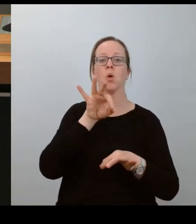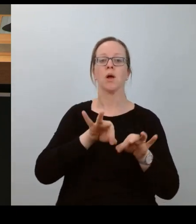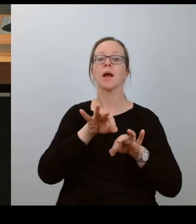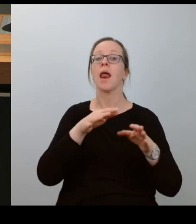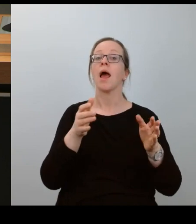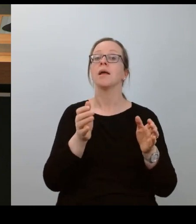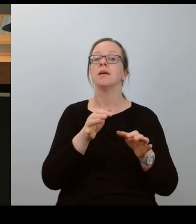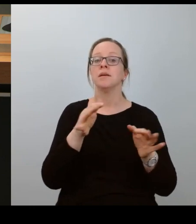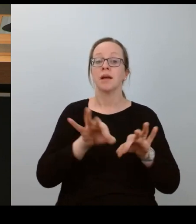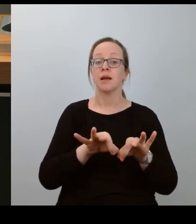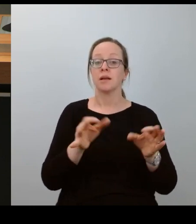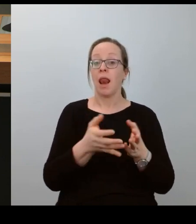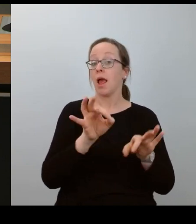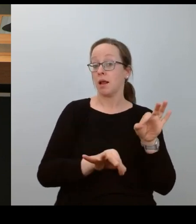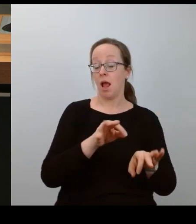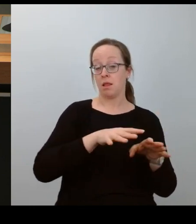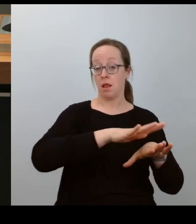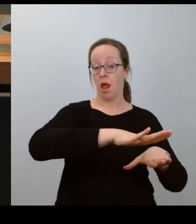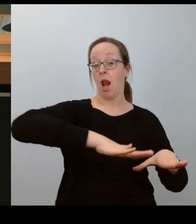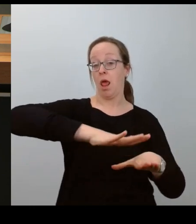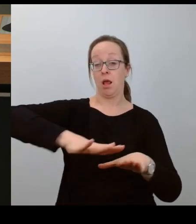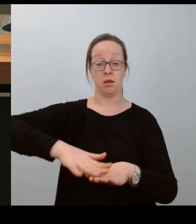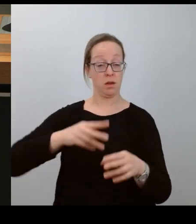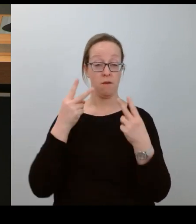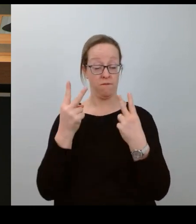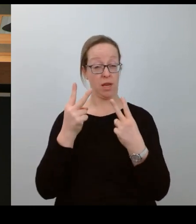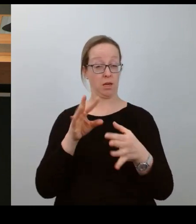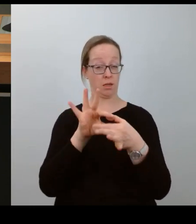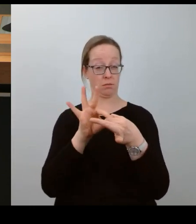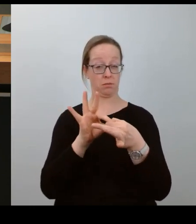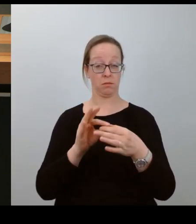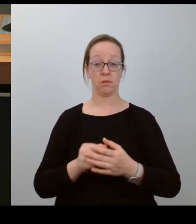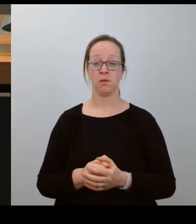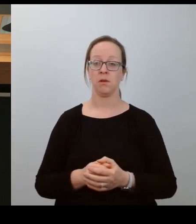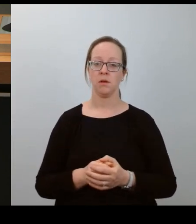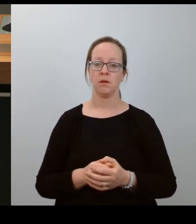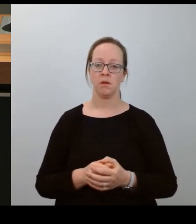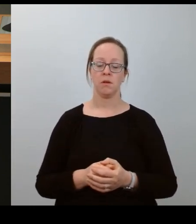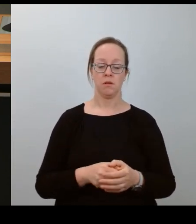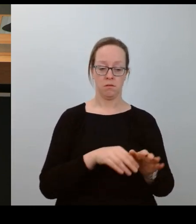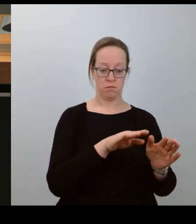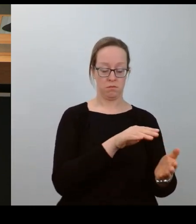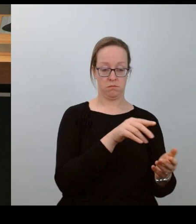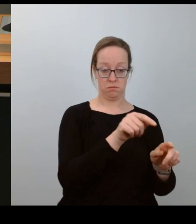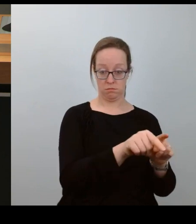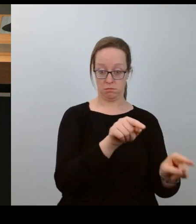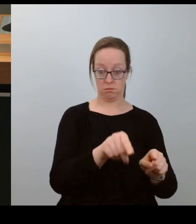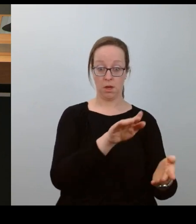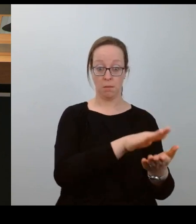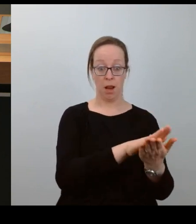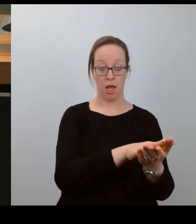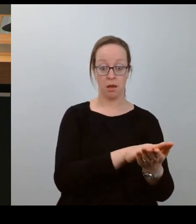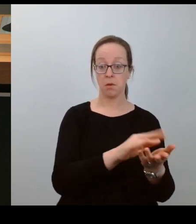Klar ist auch: Wir brauchen die Kleingärten aus urbanen Gründen. Ich denke, es ist wichtig, dass wir uns als